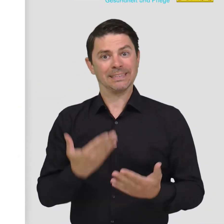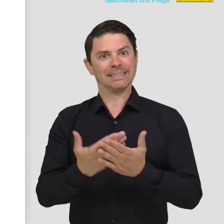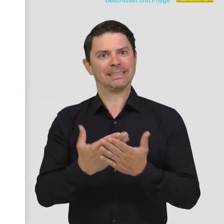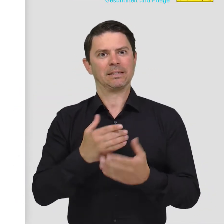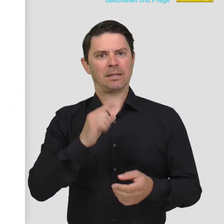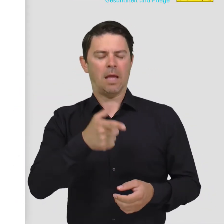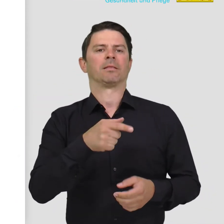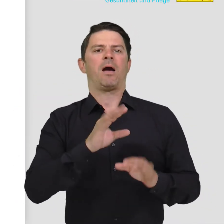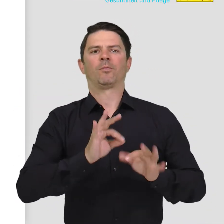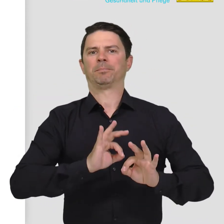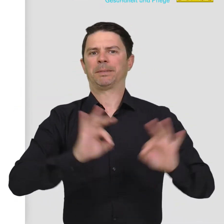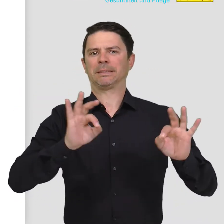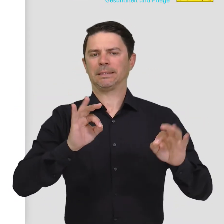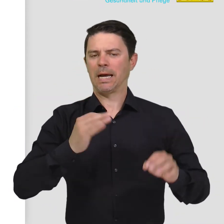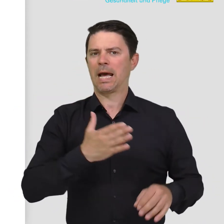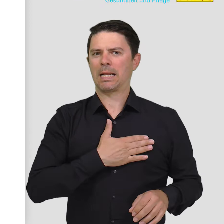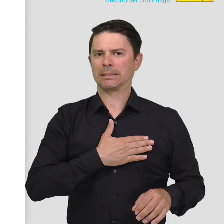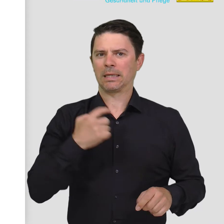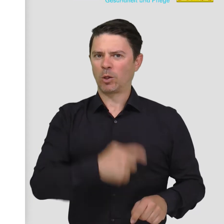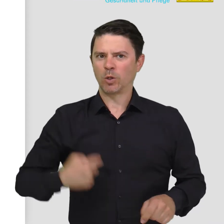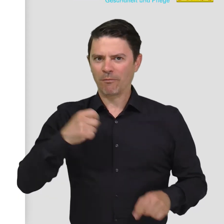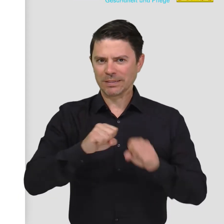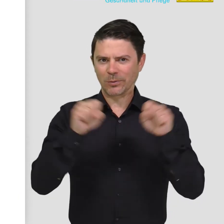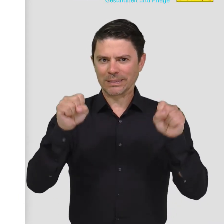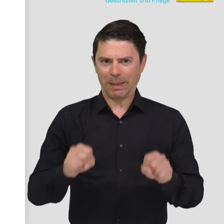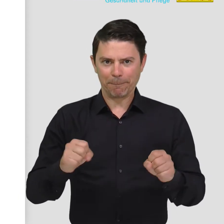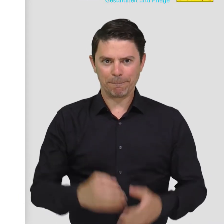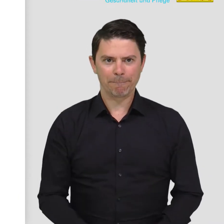desto besser funktioniert Ihr Herz-Kreislauf System.